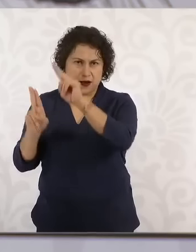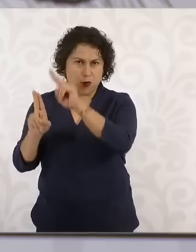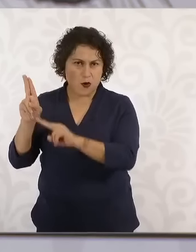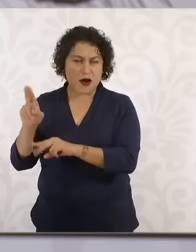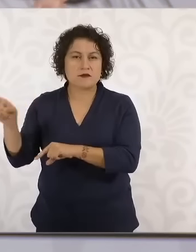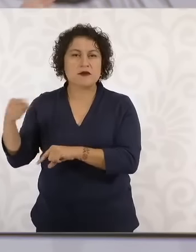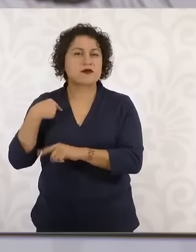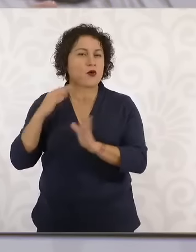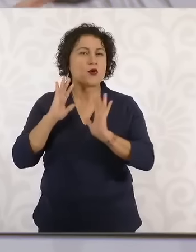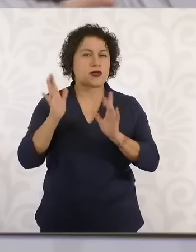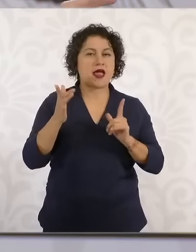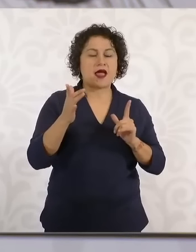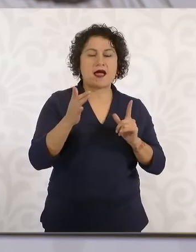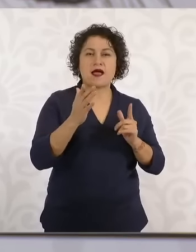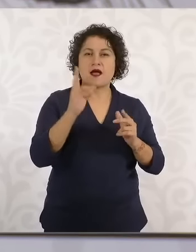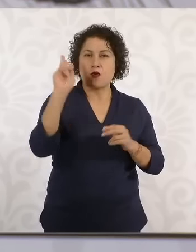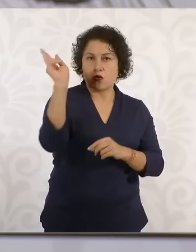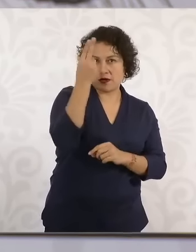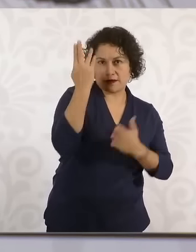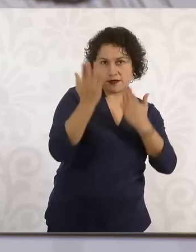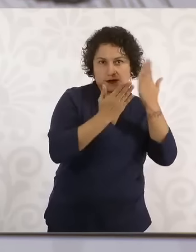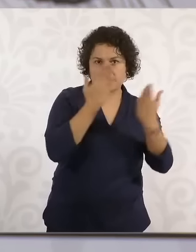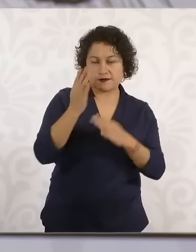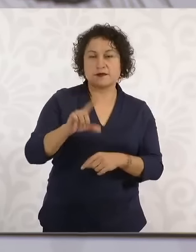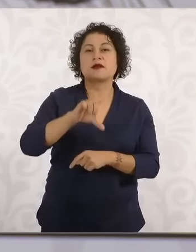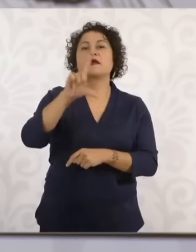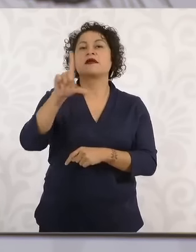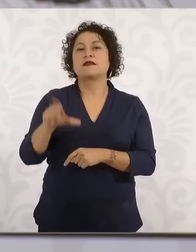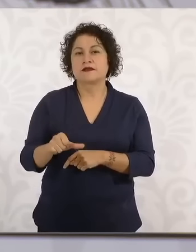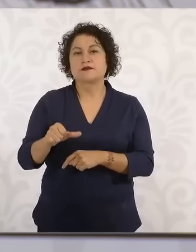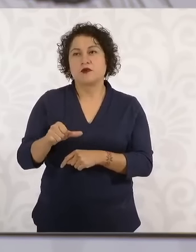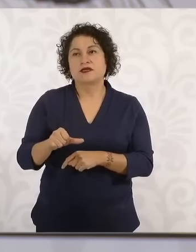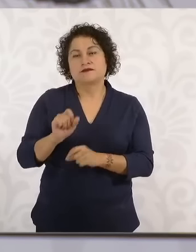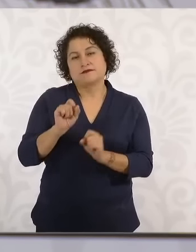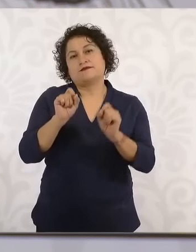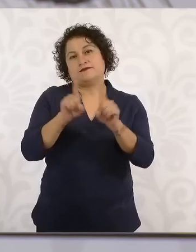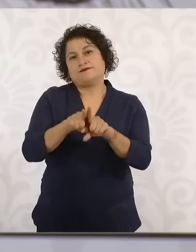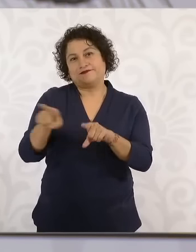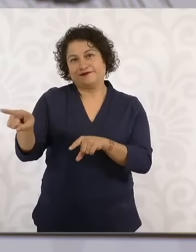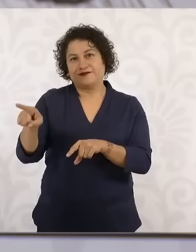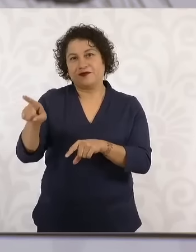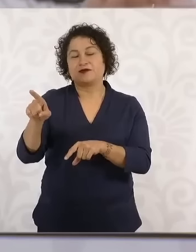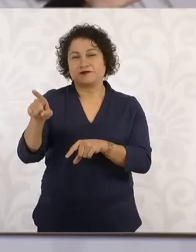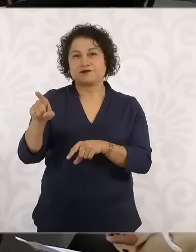y después en el movimiento estudiantil del CEU pues nos conocimos más, pero pues son